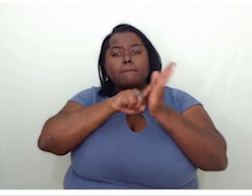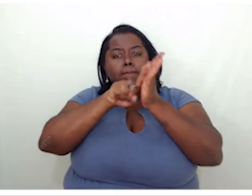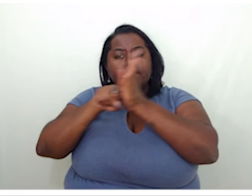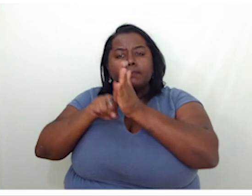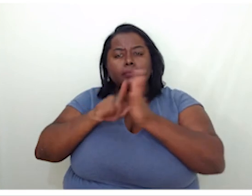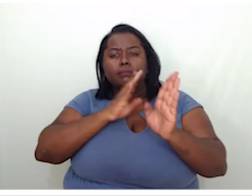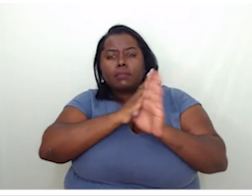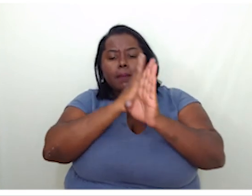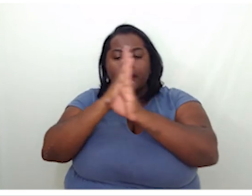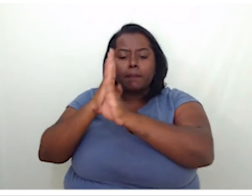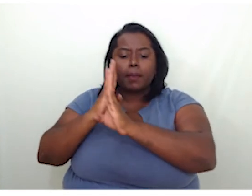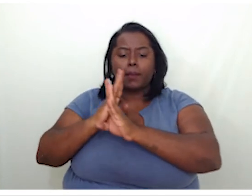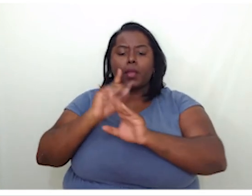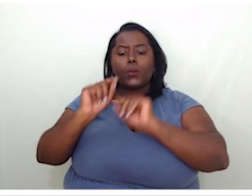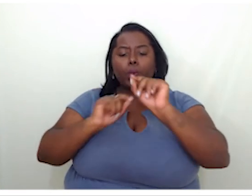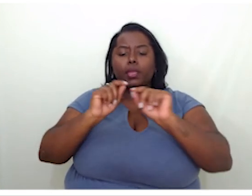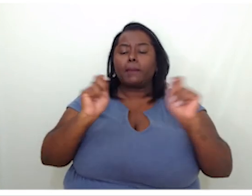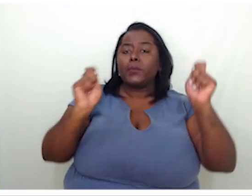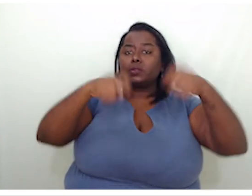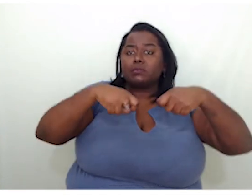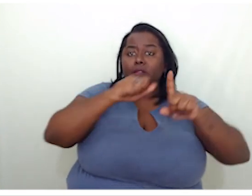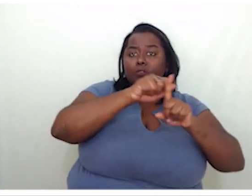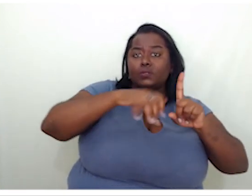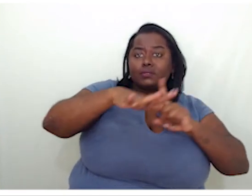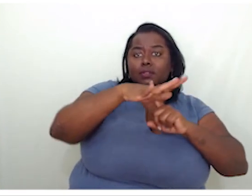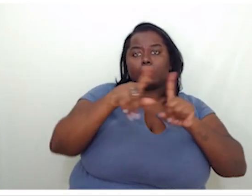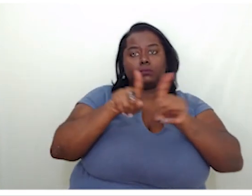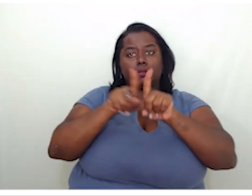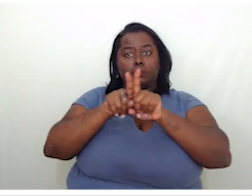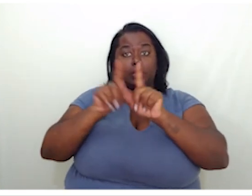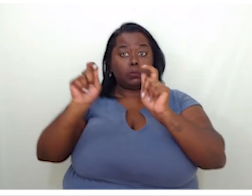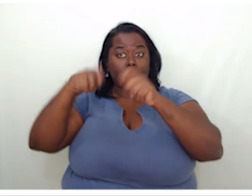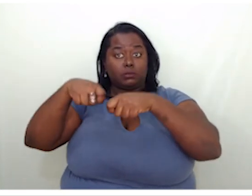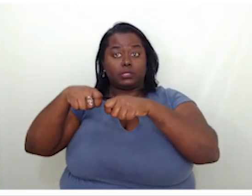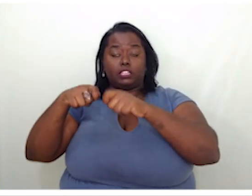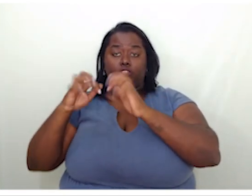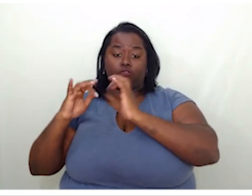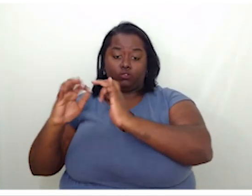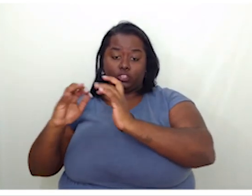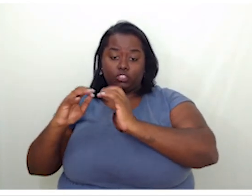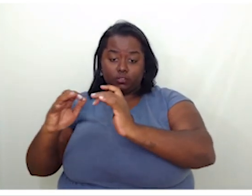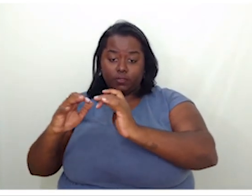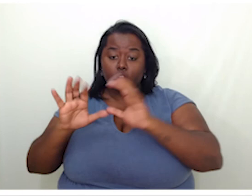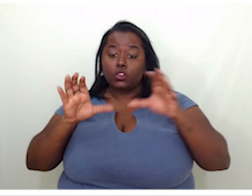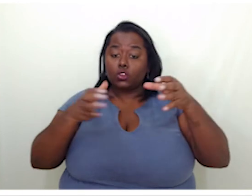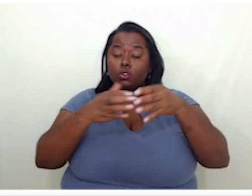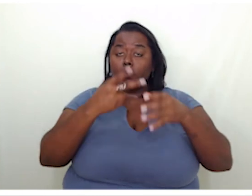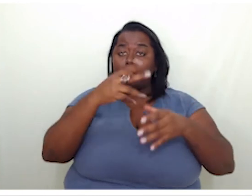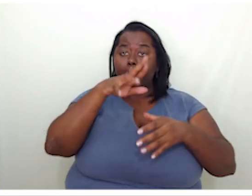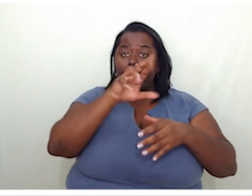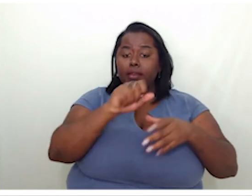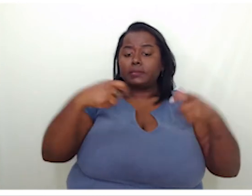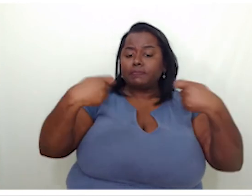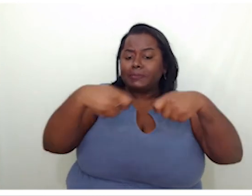como también entornos de aprendizaje colaborativo entre pares para comunicarse y trabajar en conjunto,